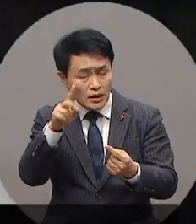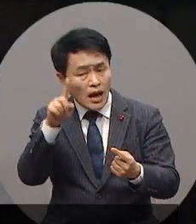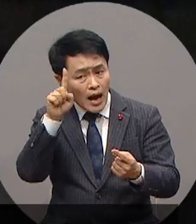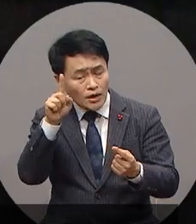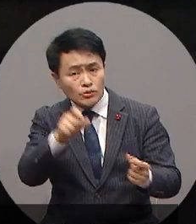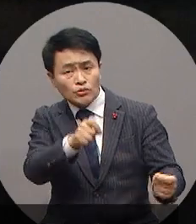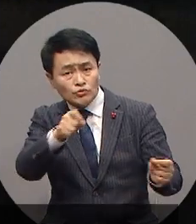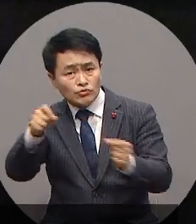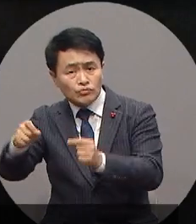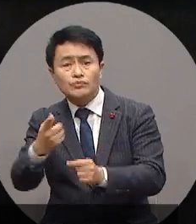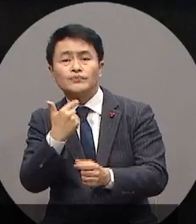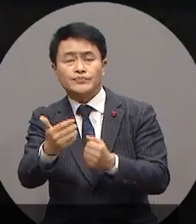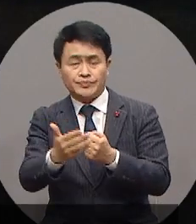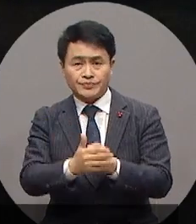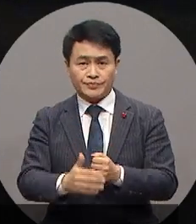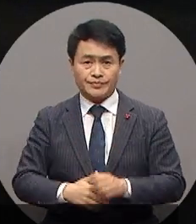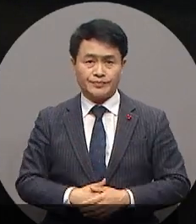걸쳐 각각 이틀, 하루씩 휴전을연장했습니다.